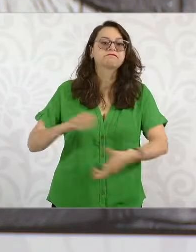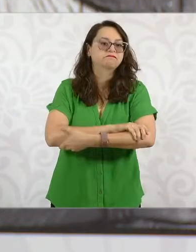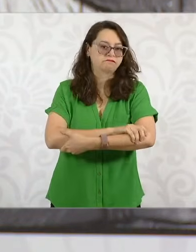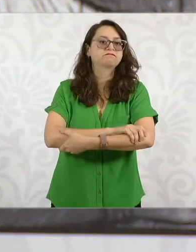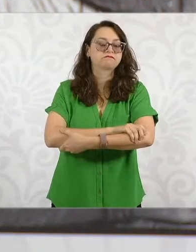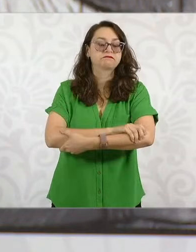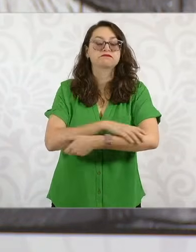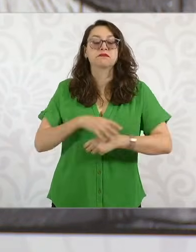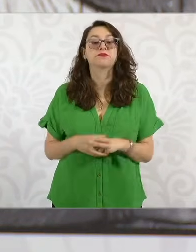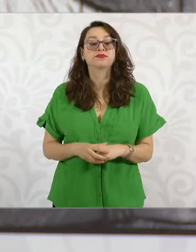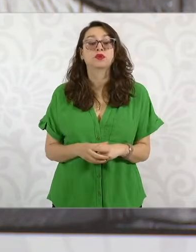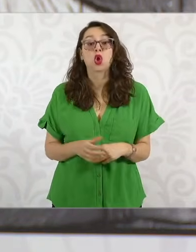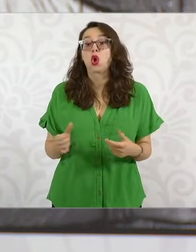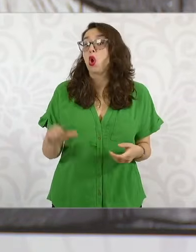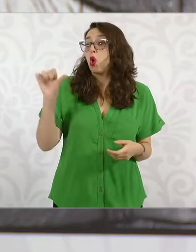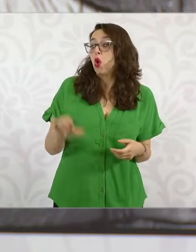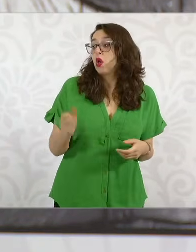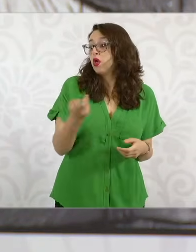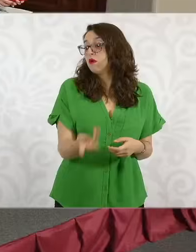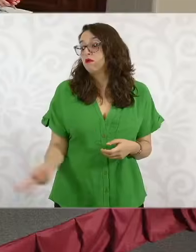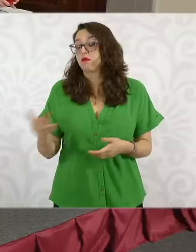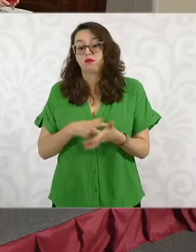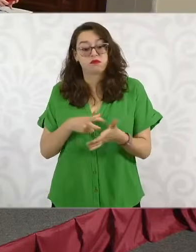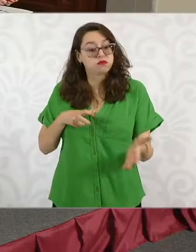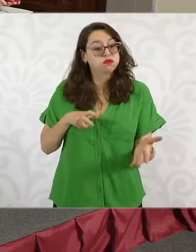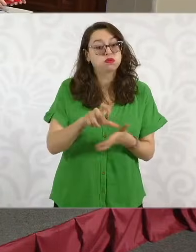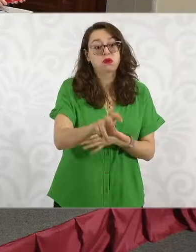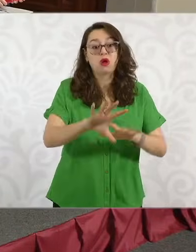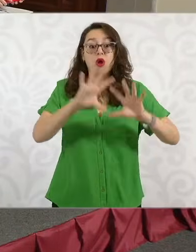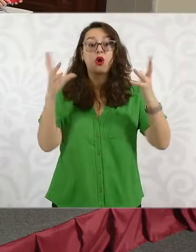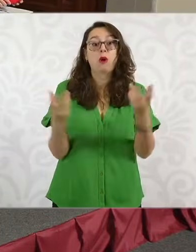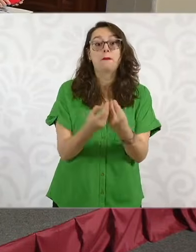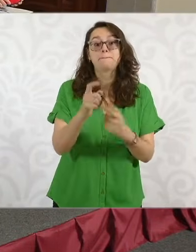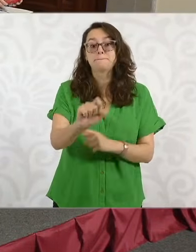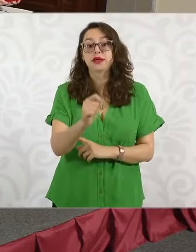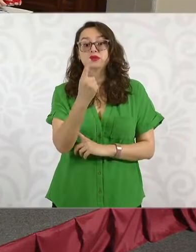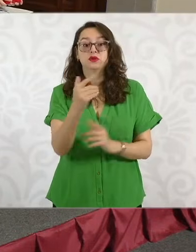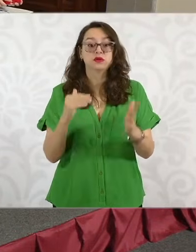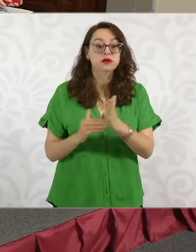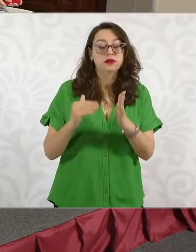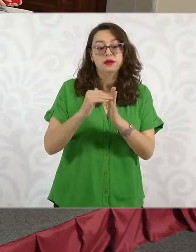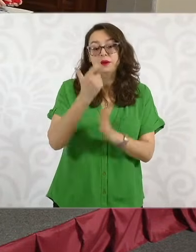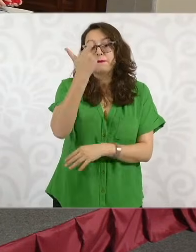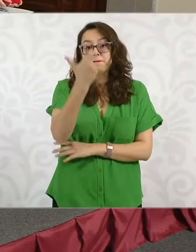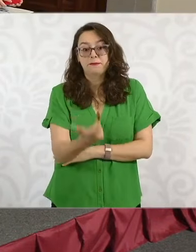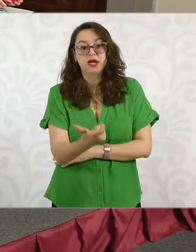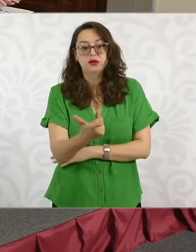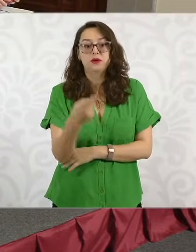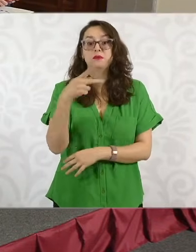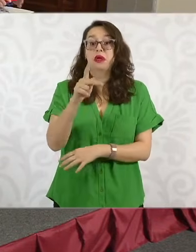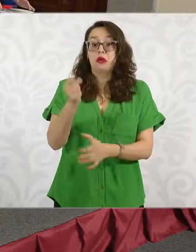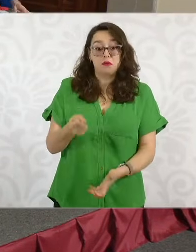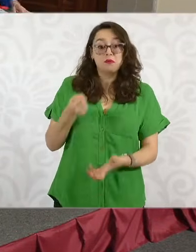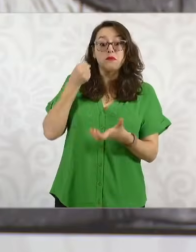día de hoy es un total de 21,000 millones de pesos, pero que más allá de la cifra habla de la